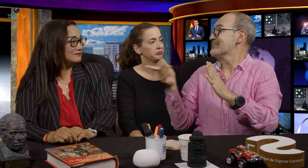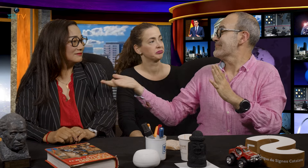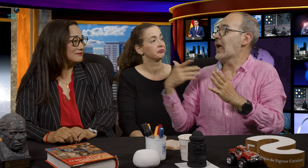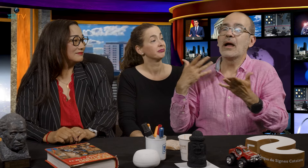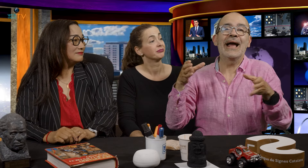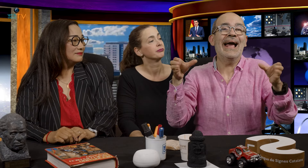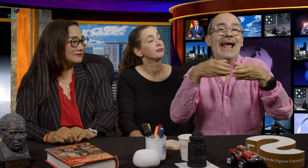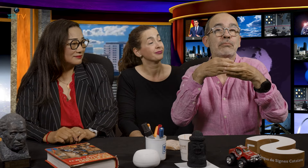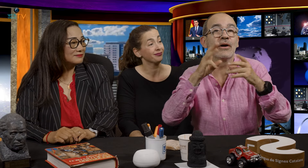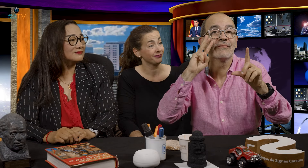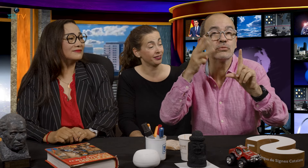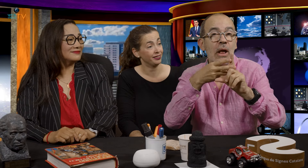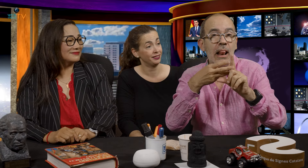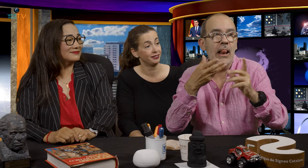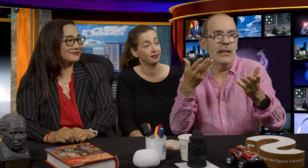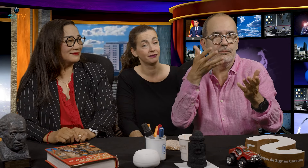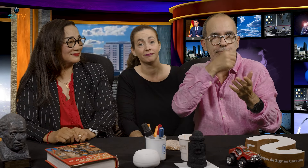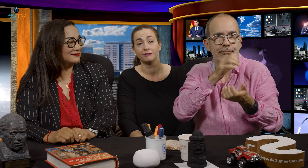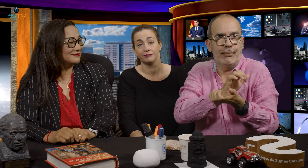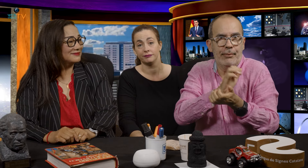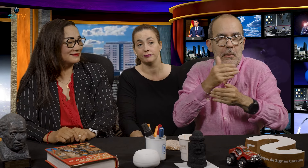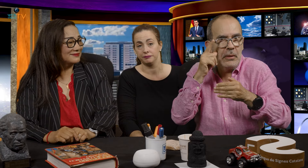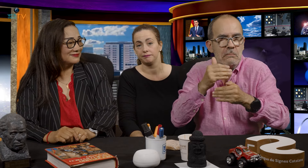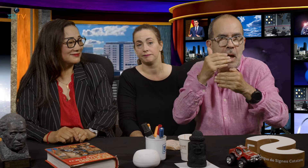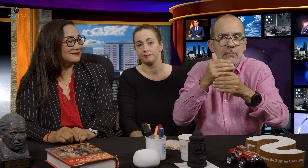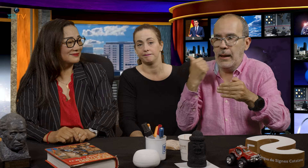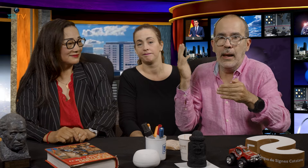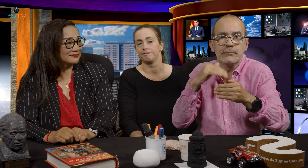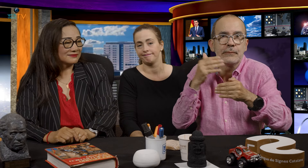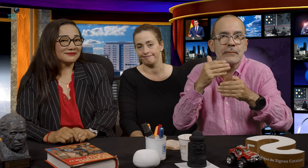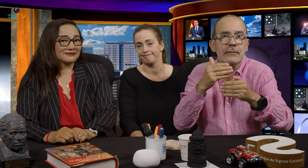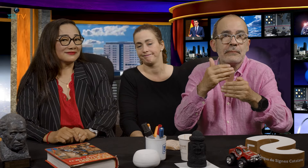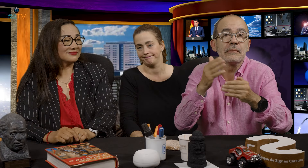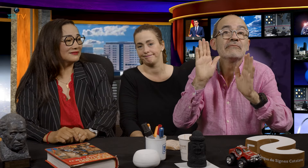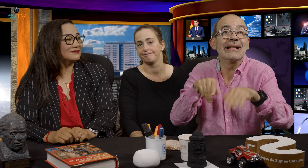El equipo de Webvisual no podía esperar más días y y tú estabas ausente,